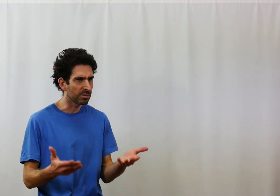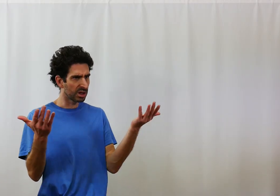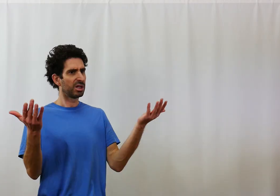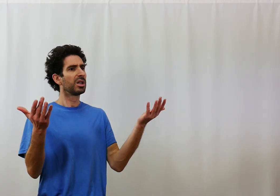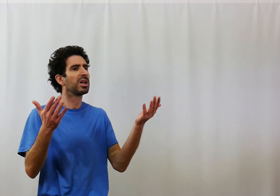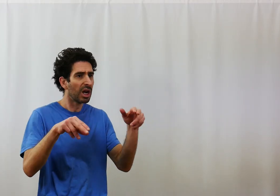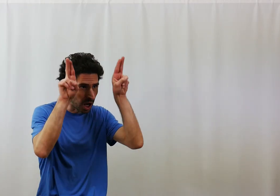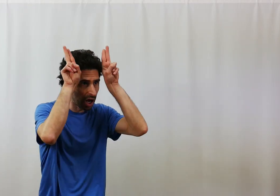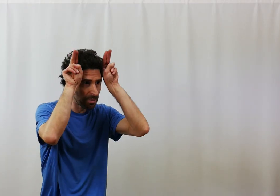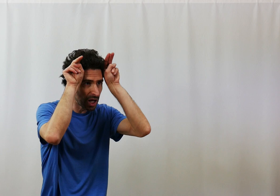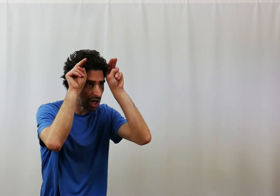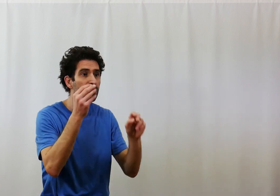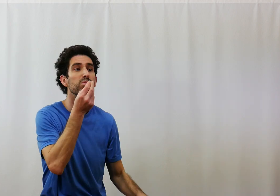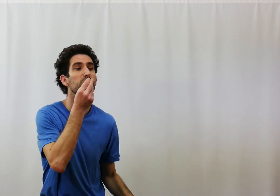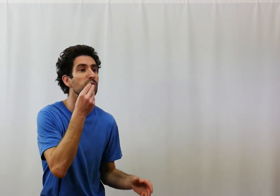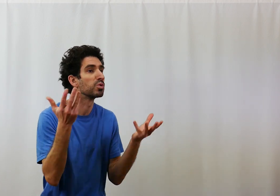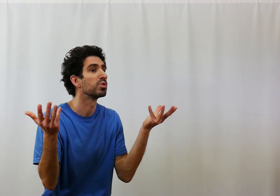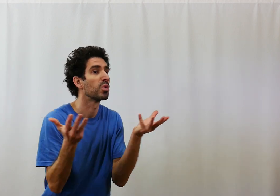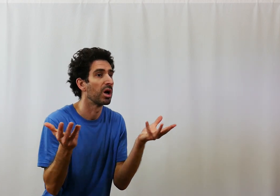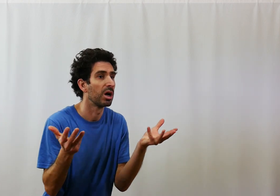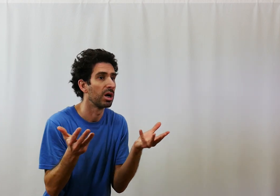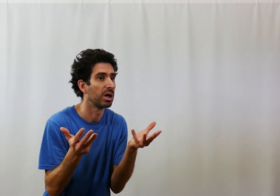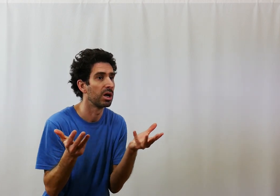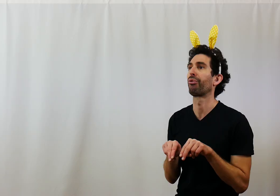Mais alors les lapins mangent quoi ?